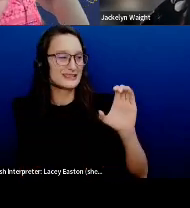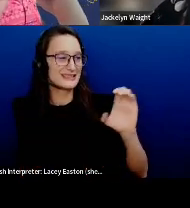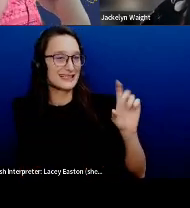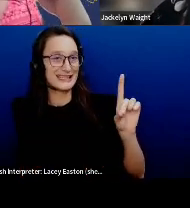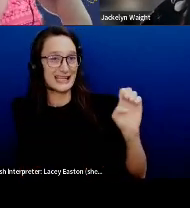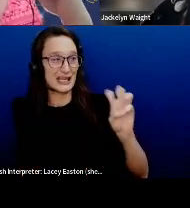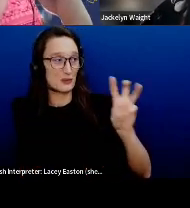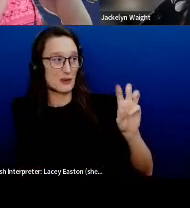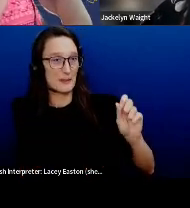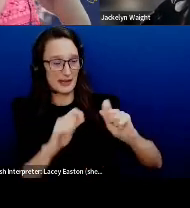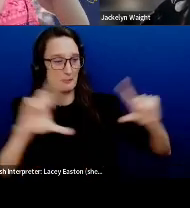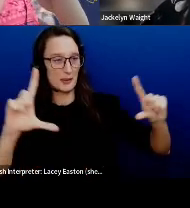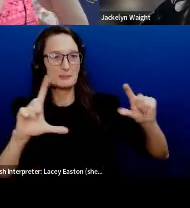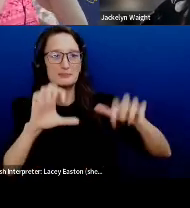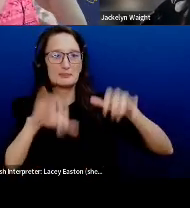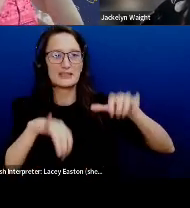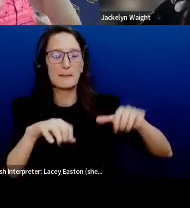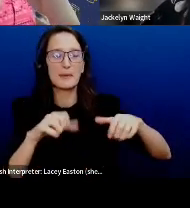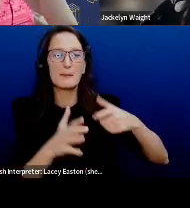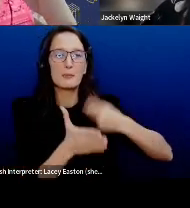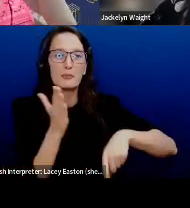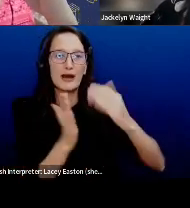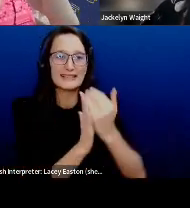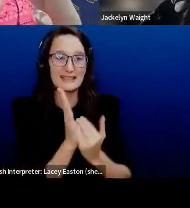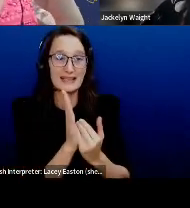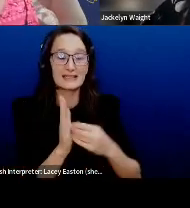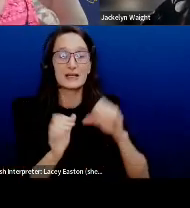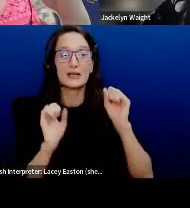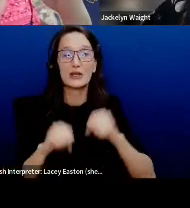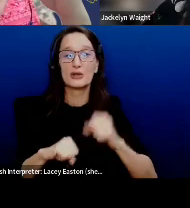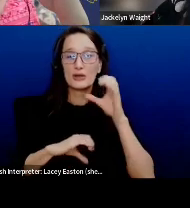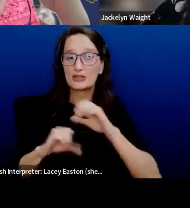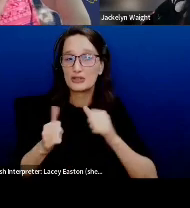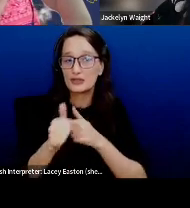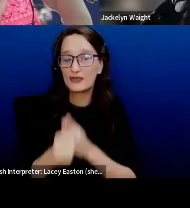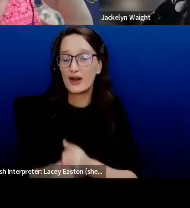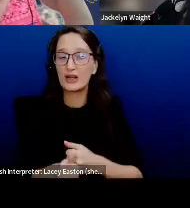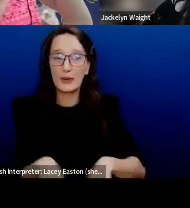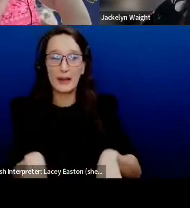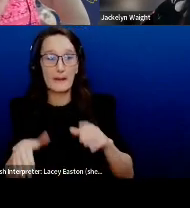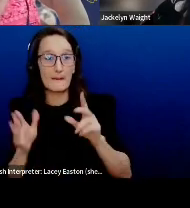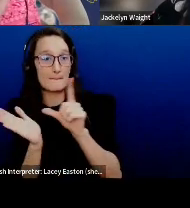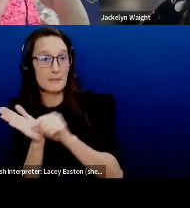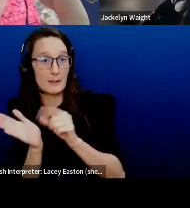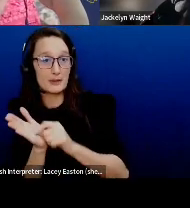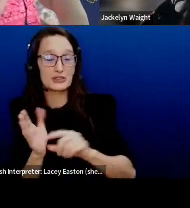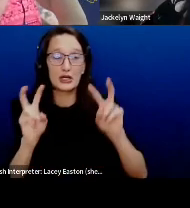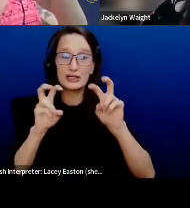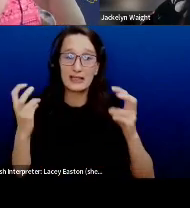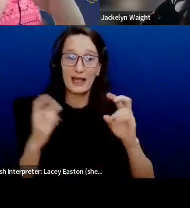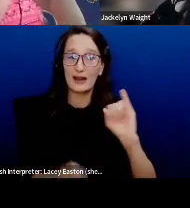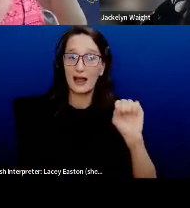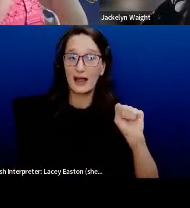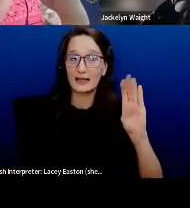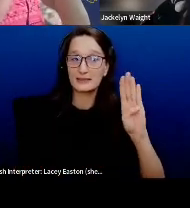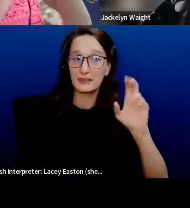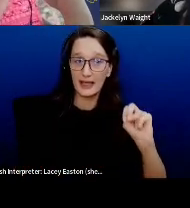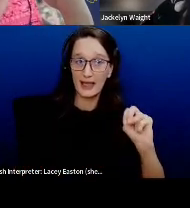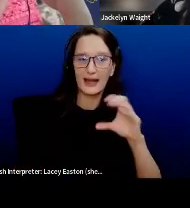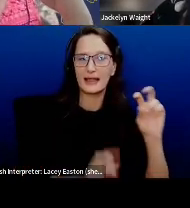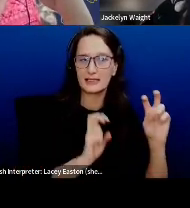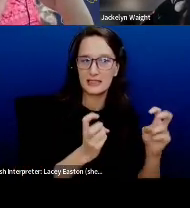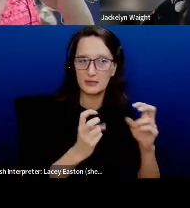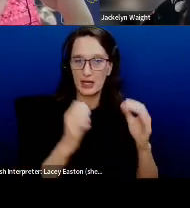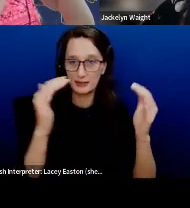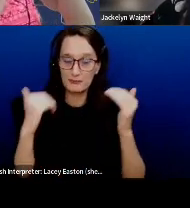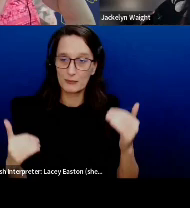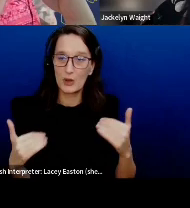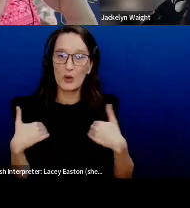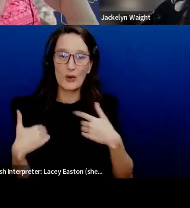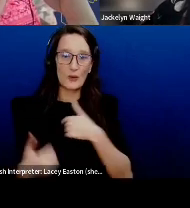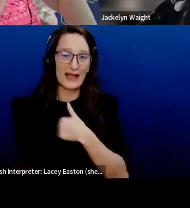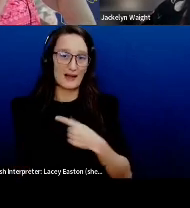Busque por editorial, título, ISBN y materia. Presentación. Contamos con el 100% de los libros y archivos